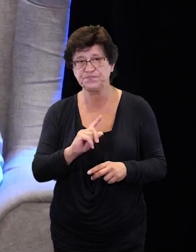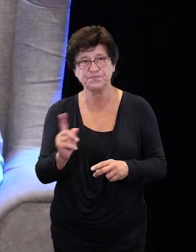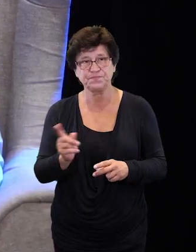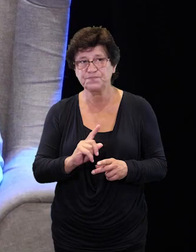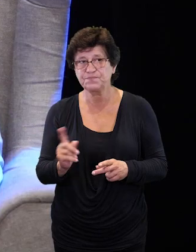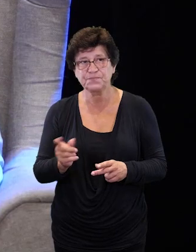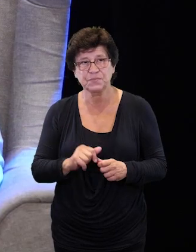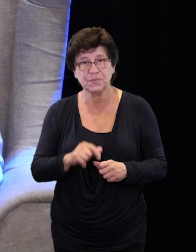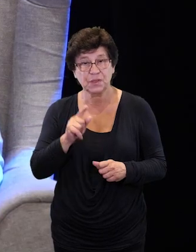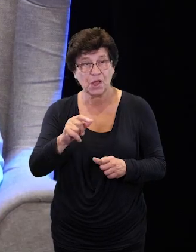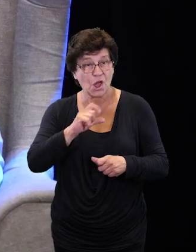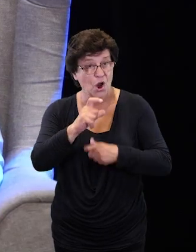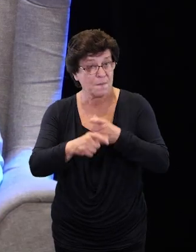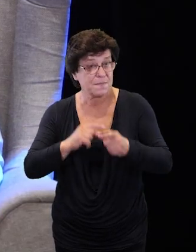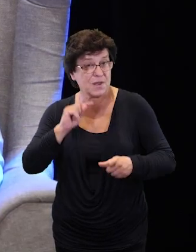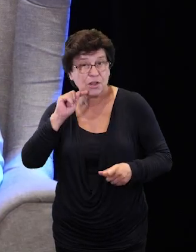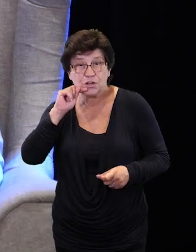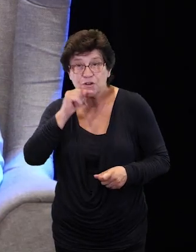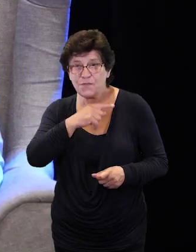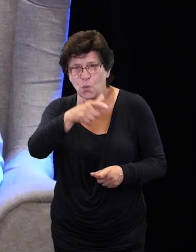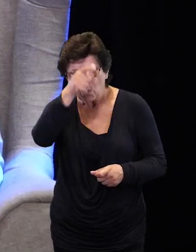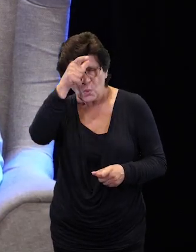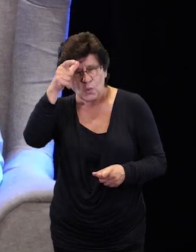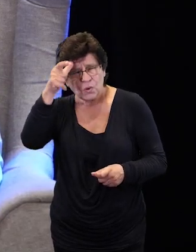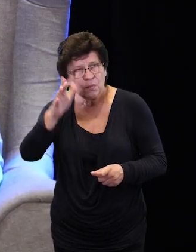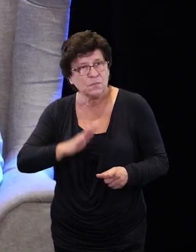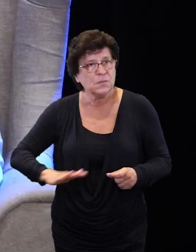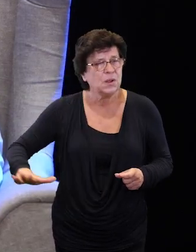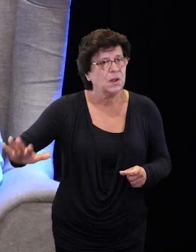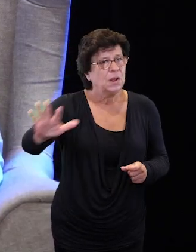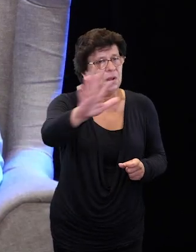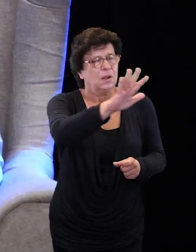Ale jeśli ktoś na siłę promuje coś w naszym społeczeństwie